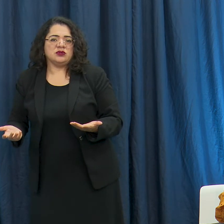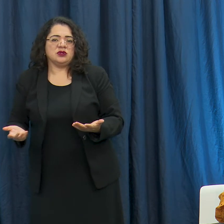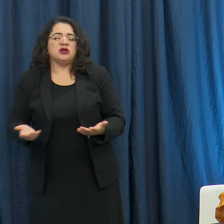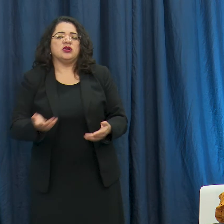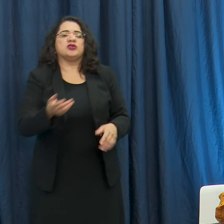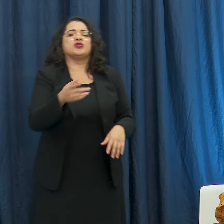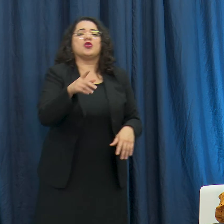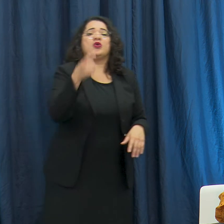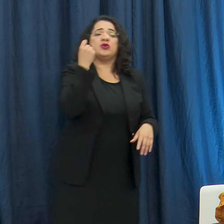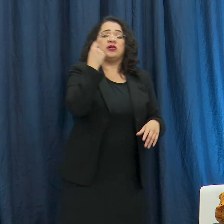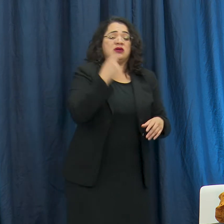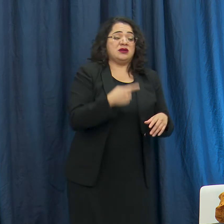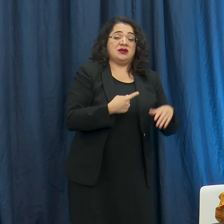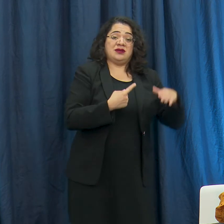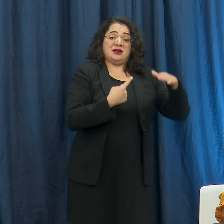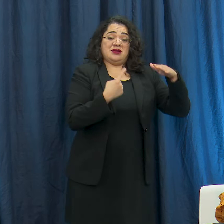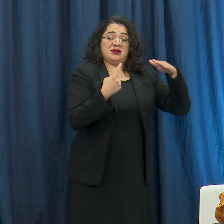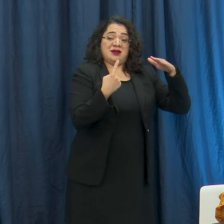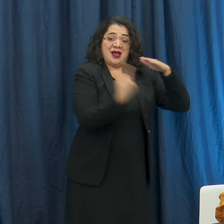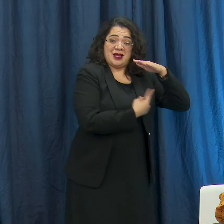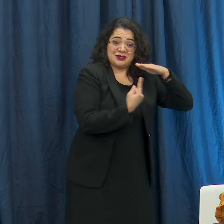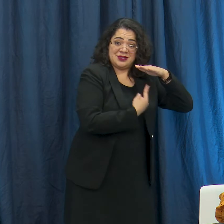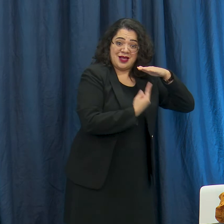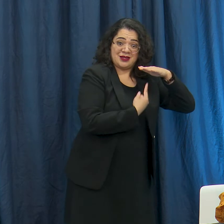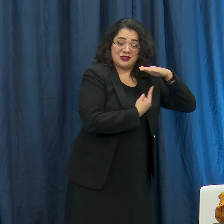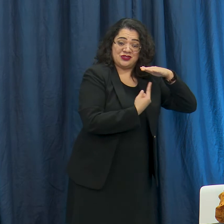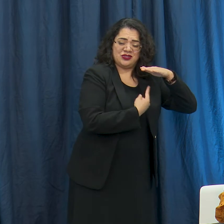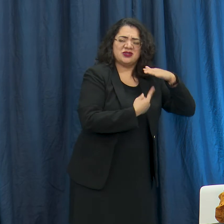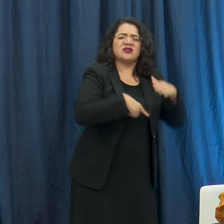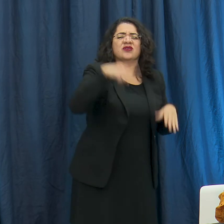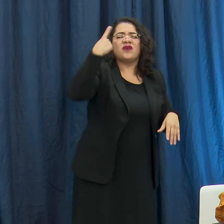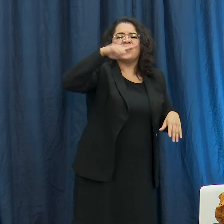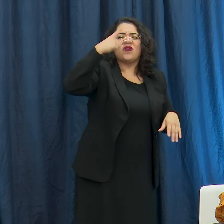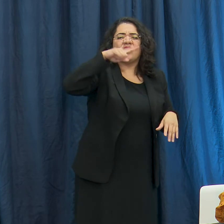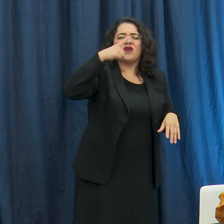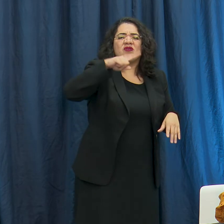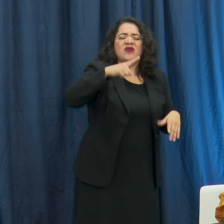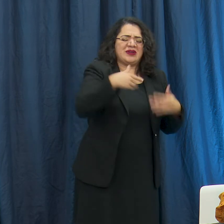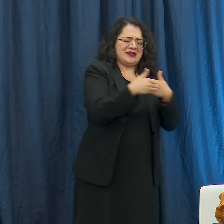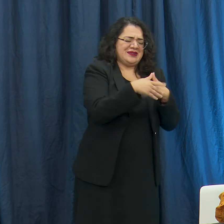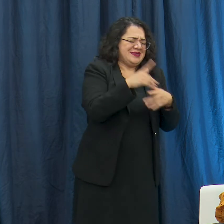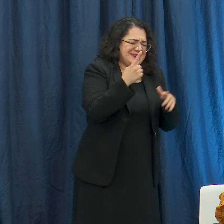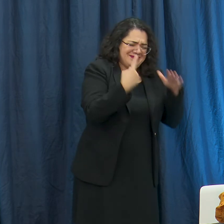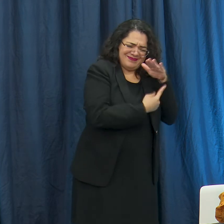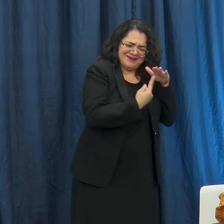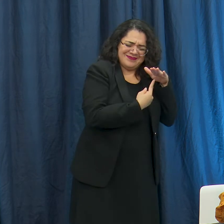una persona que esta enferma para evitar que propagate virus ultras personas